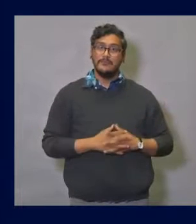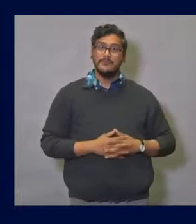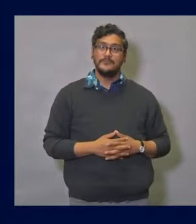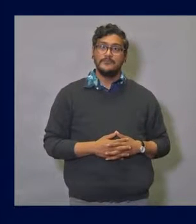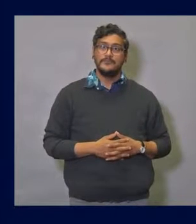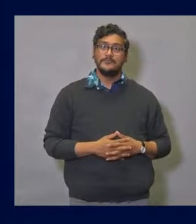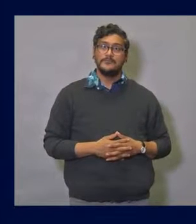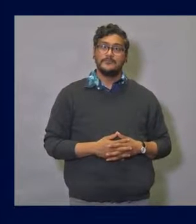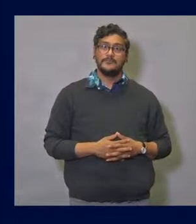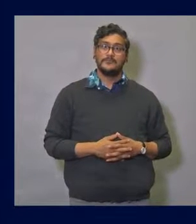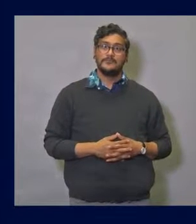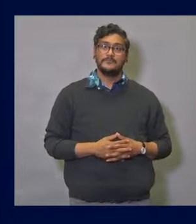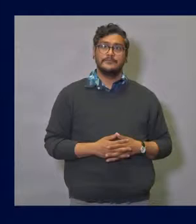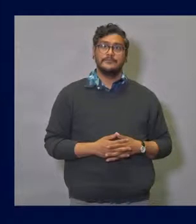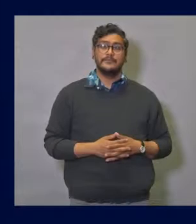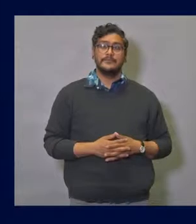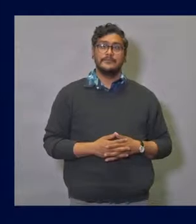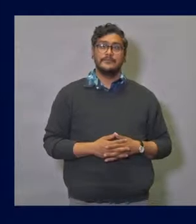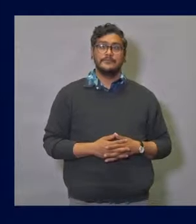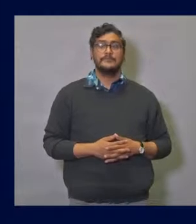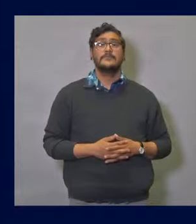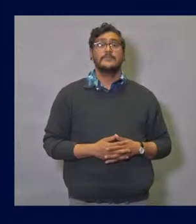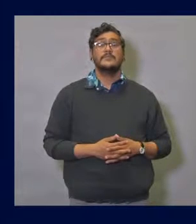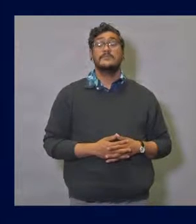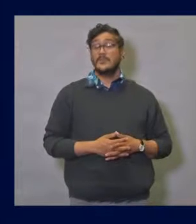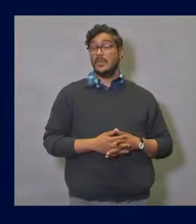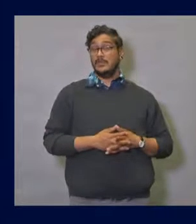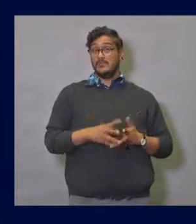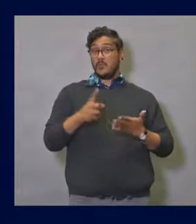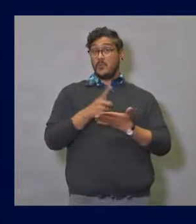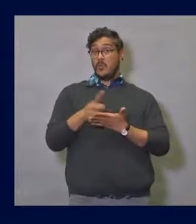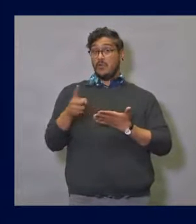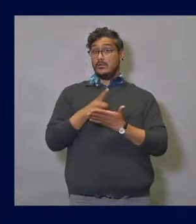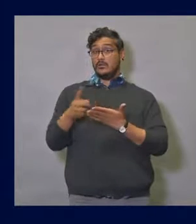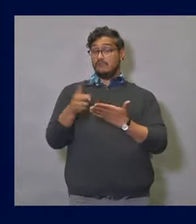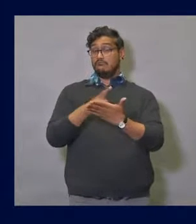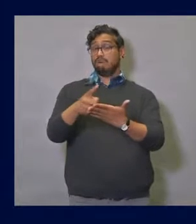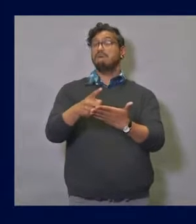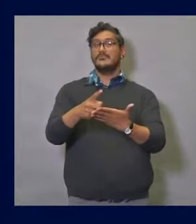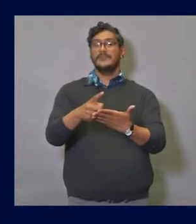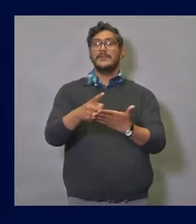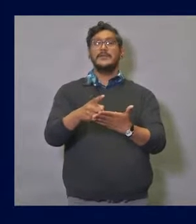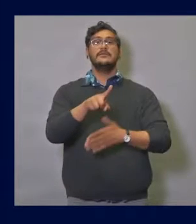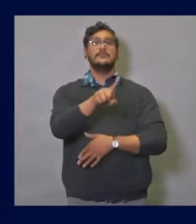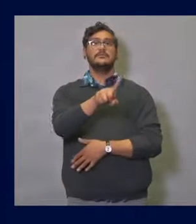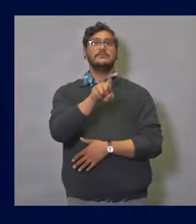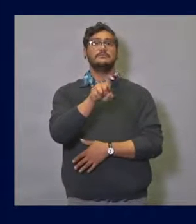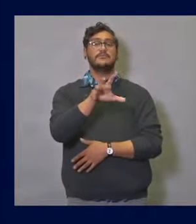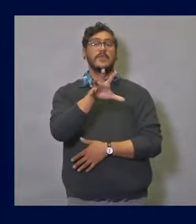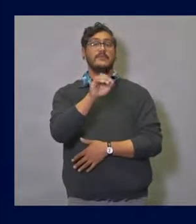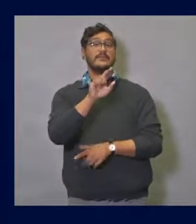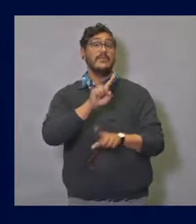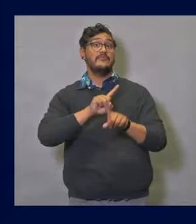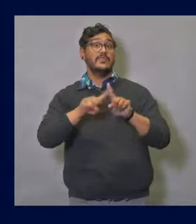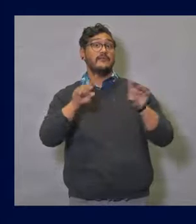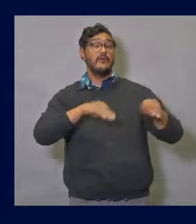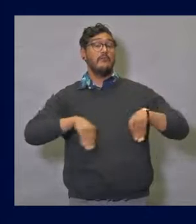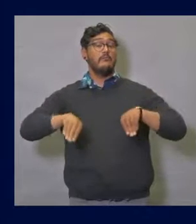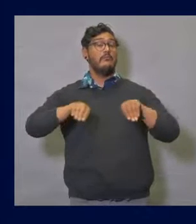PERSONAS MAYORES, ORGANIZACIONES RELIGIOSAS Y COMUNITARIAS, ESTOS CENTROS SON FUNDAMENTALES PARA NUESTRO ESFUERZO DE VACUNAR A LAS